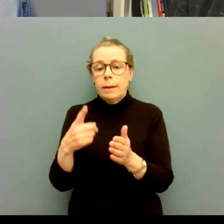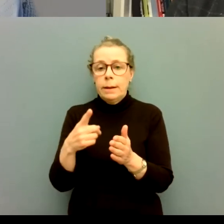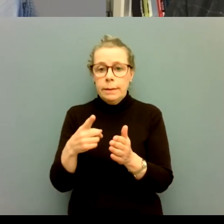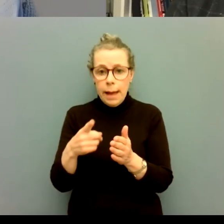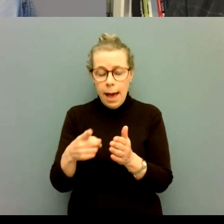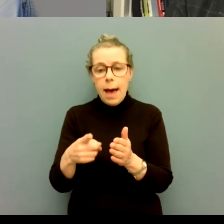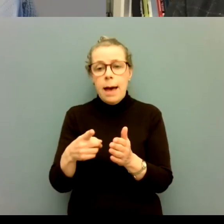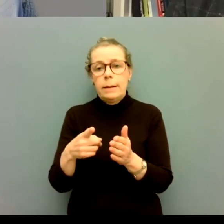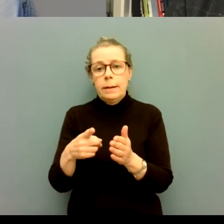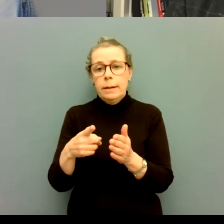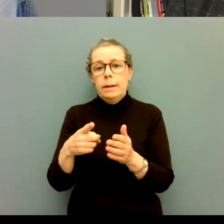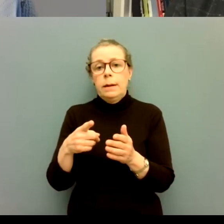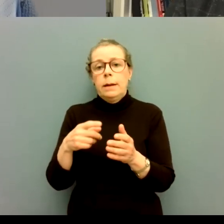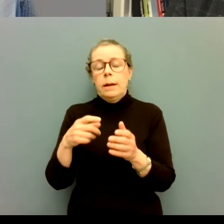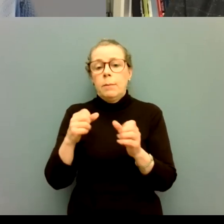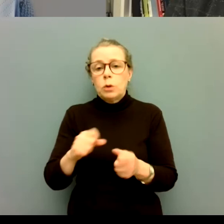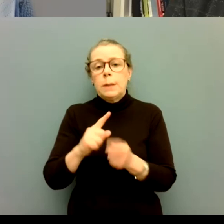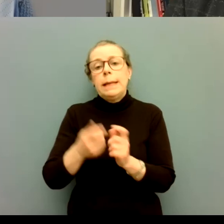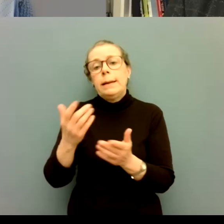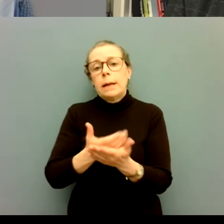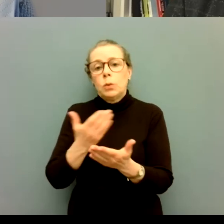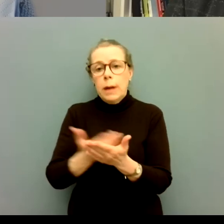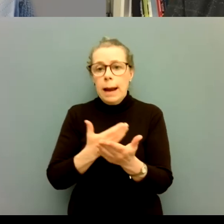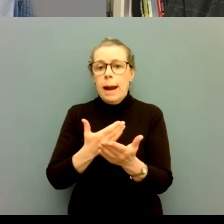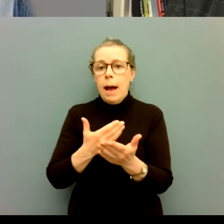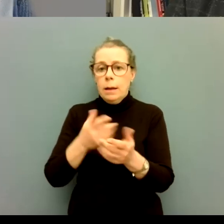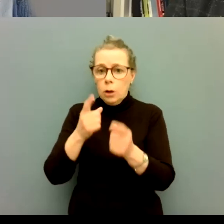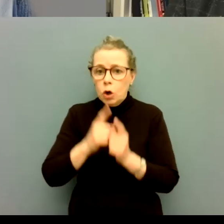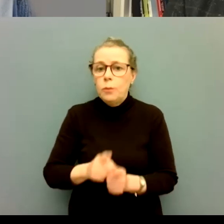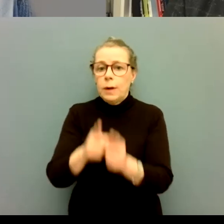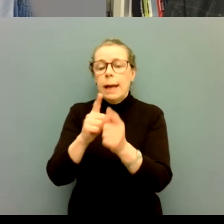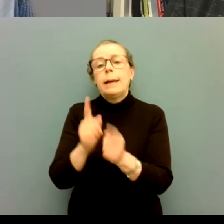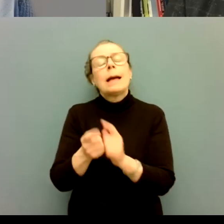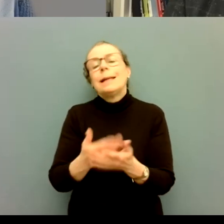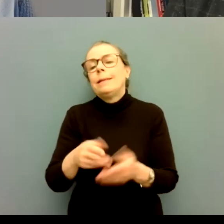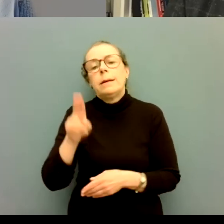Också området, det måste vara nationella uppföljningar-